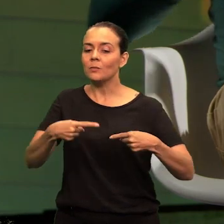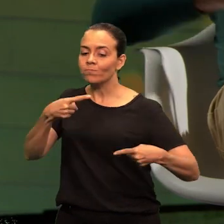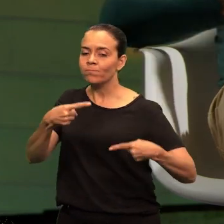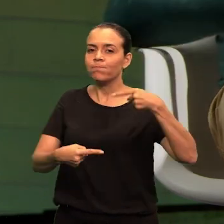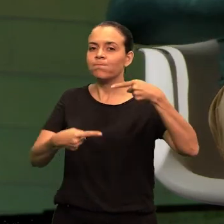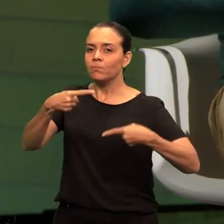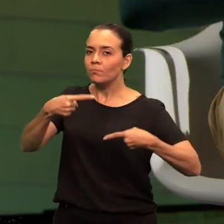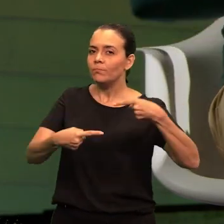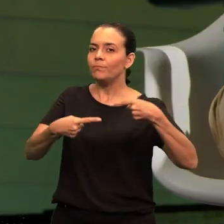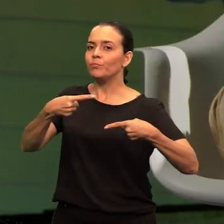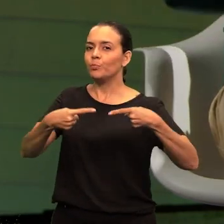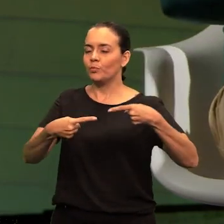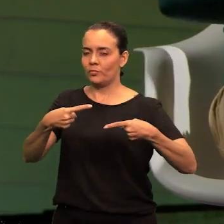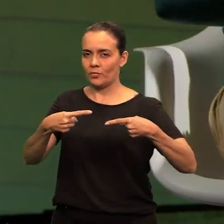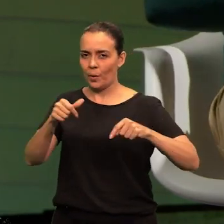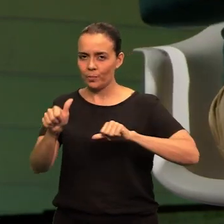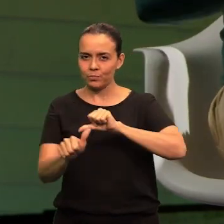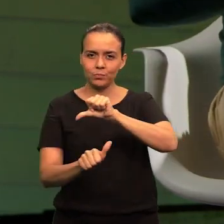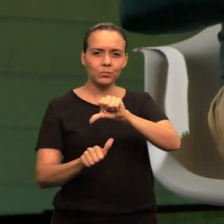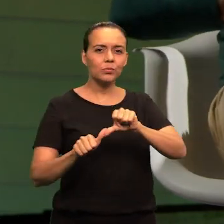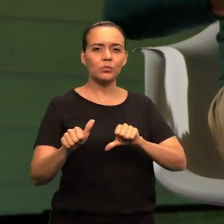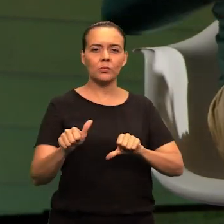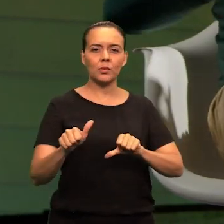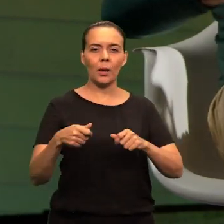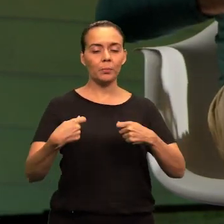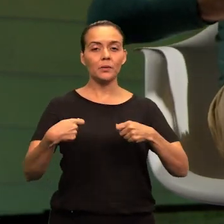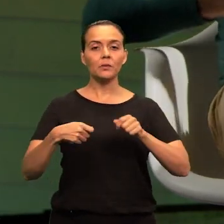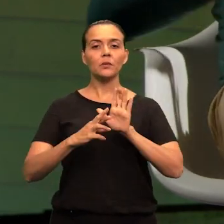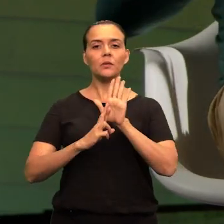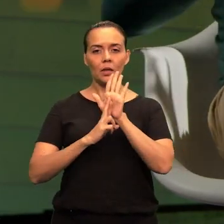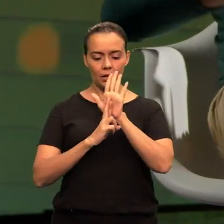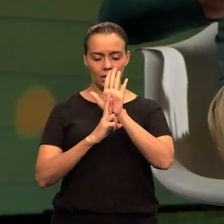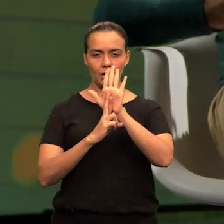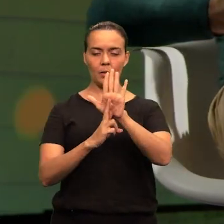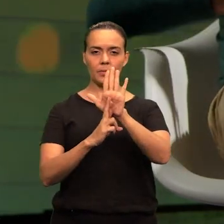quando nós podemos ser o que somos e, portanto, é a lógica da representatividade,